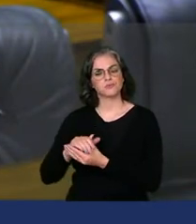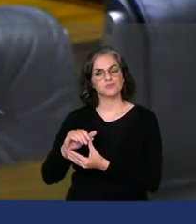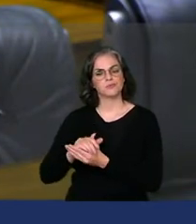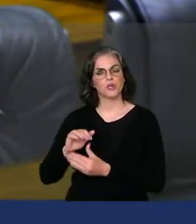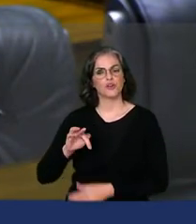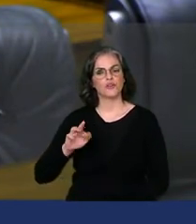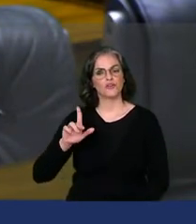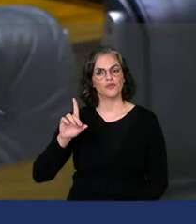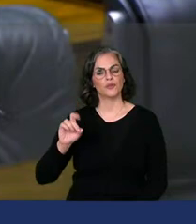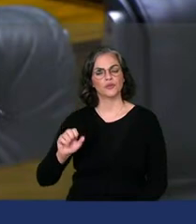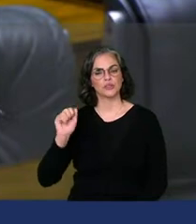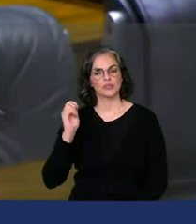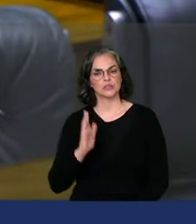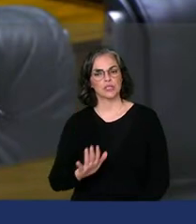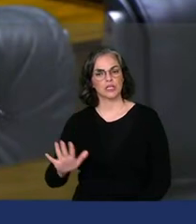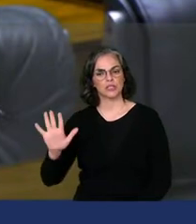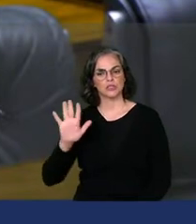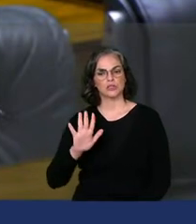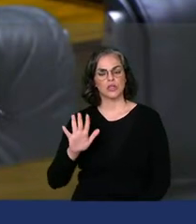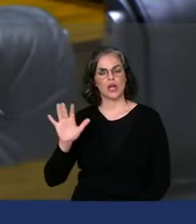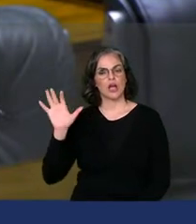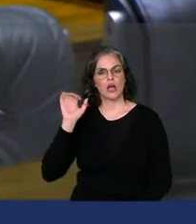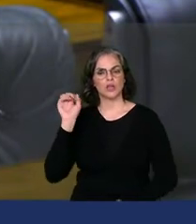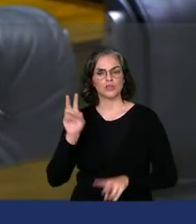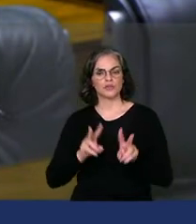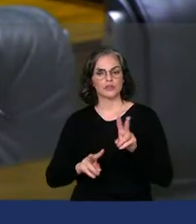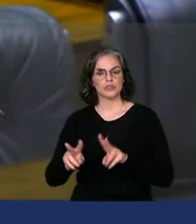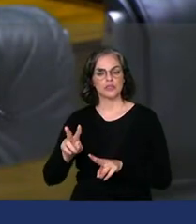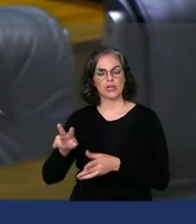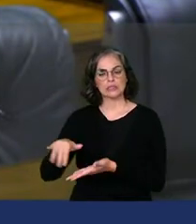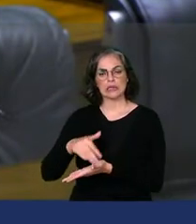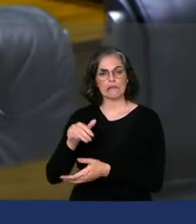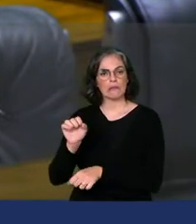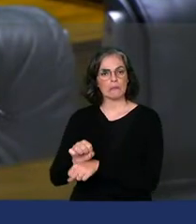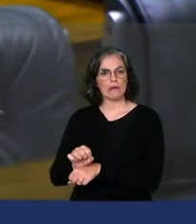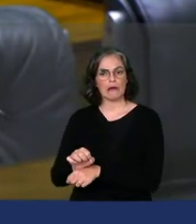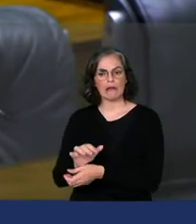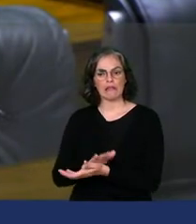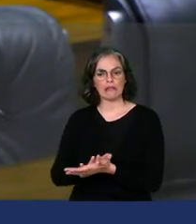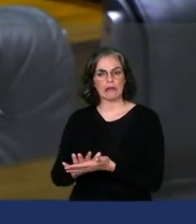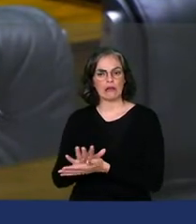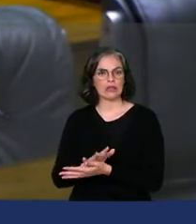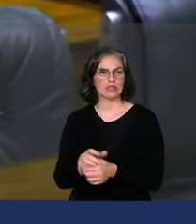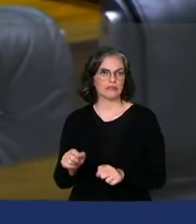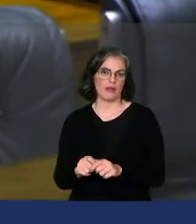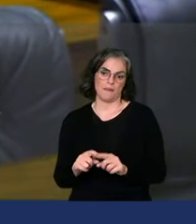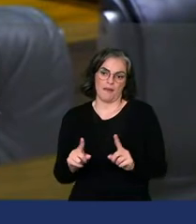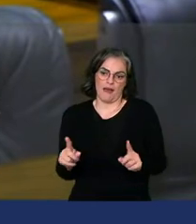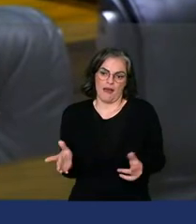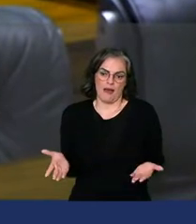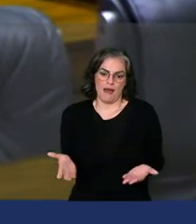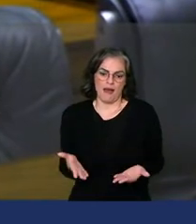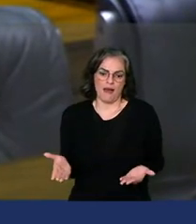AUDIOVISUAL QUE ESTEVE ESTOCADO PELA INÉPCIA DA SECRETARIA NACIONAL DE CULTURA E AGORA É A HORA DE DAR